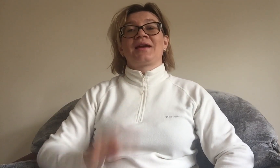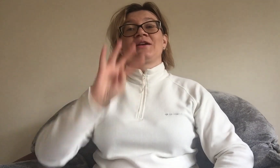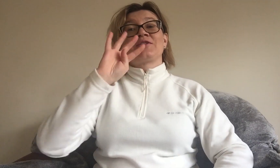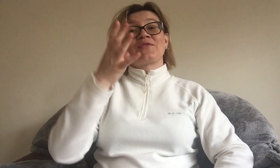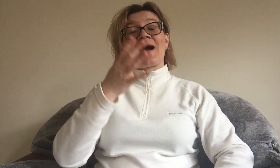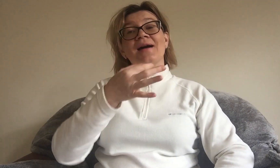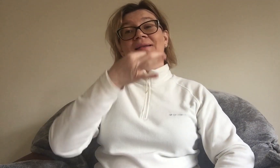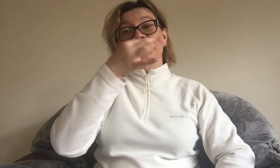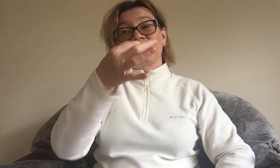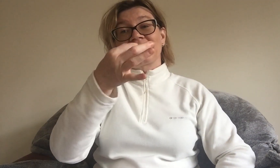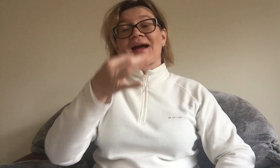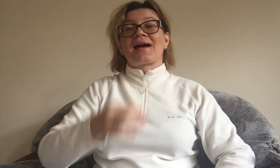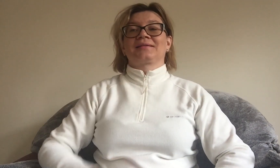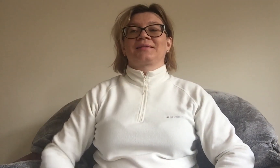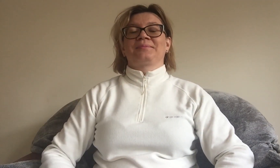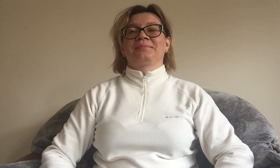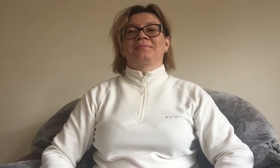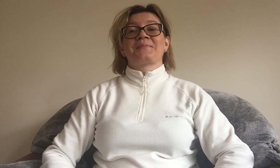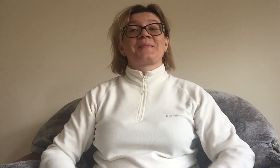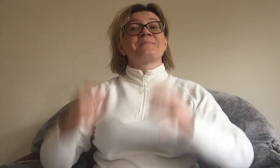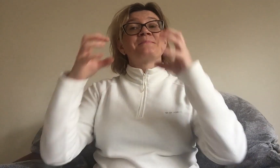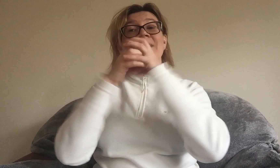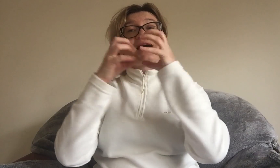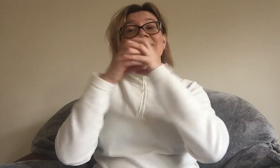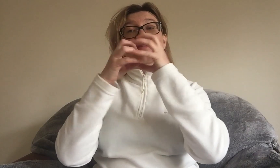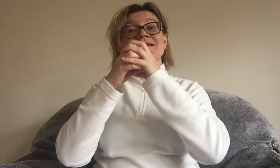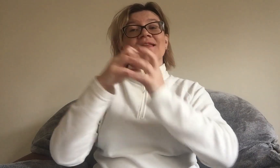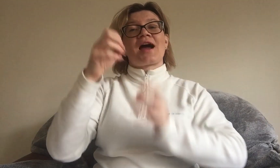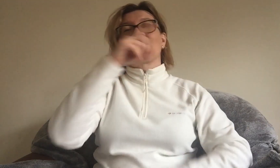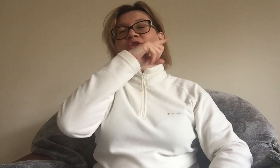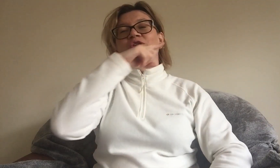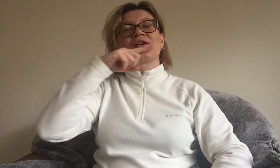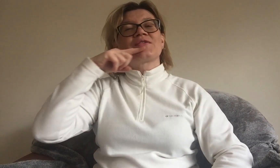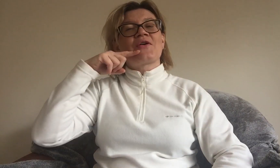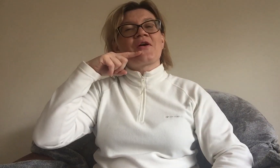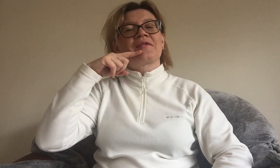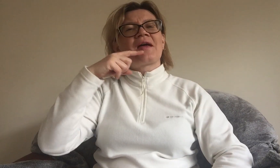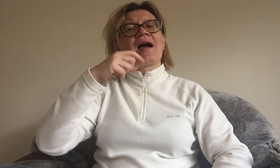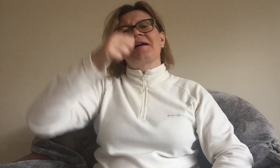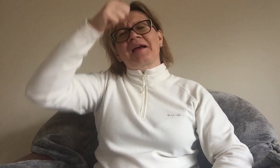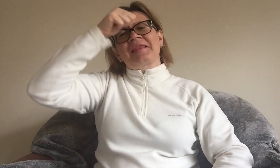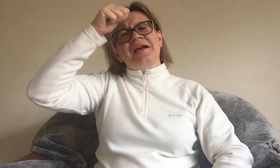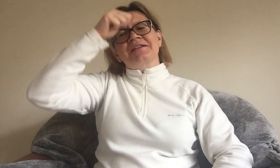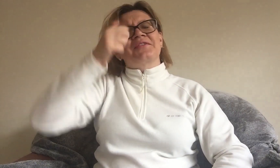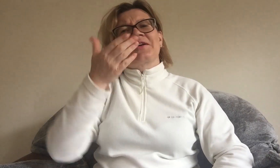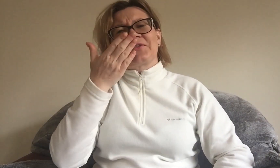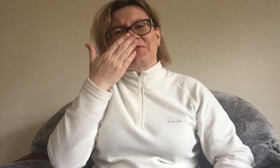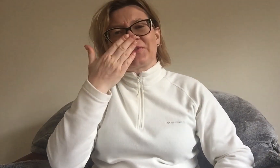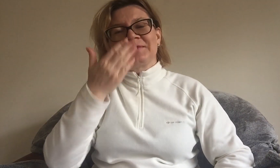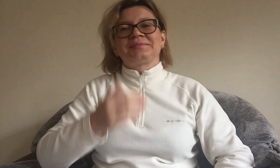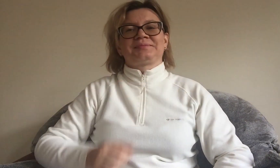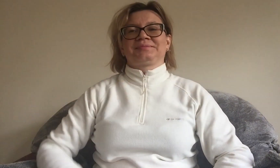4.Jak się nazywa czerwona planeta?